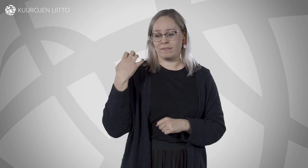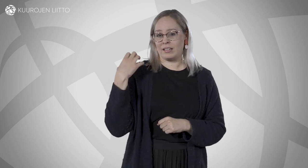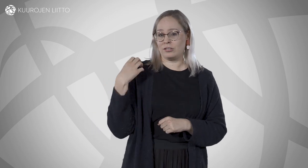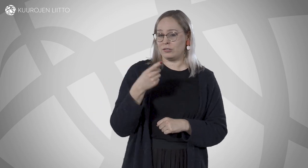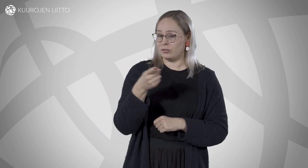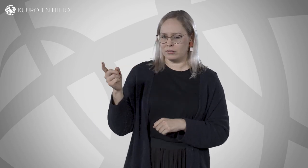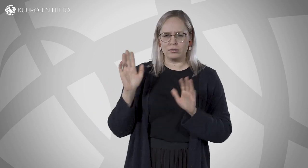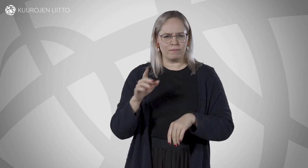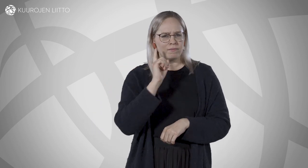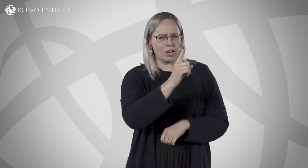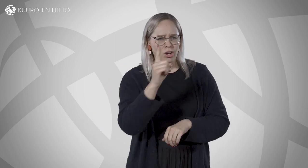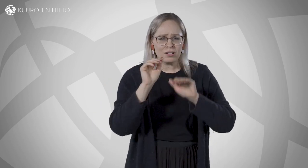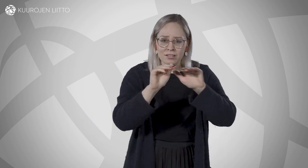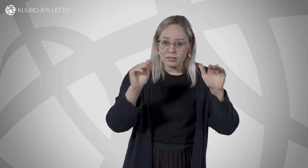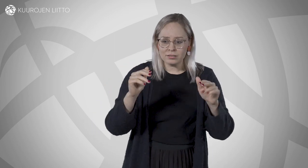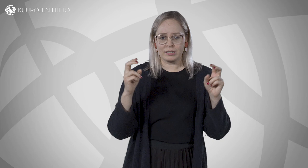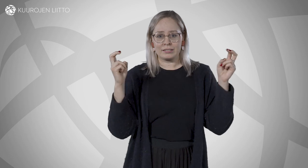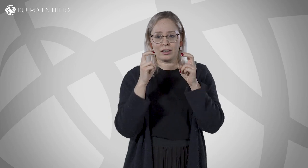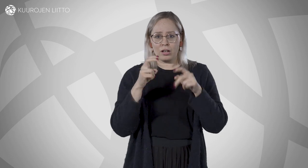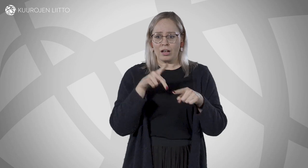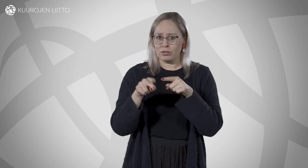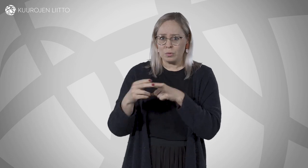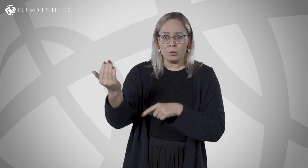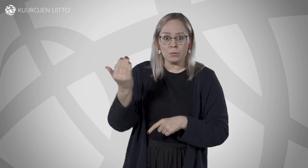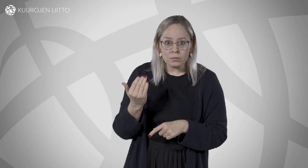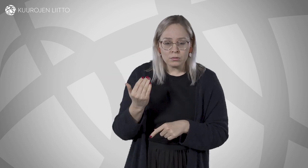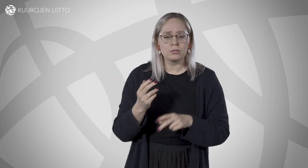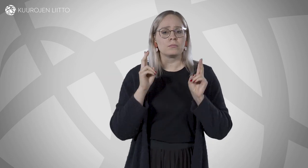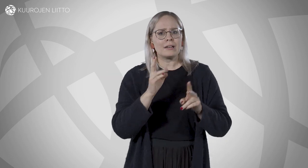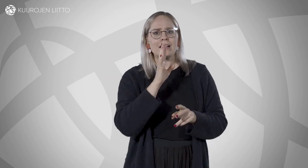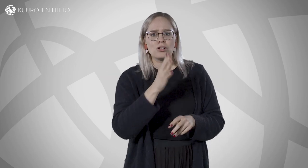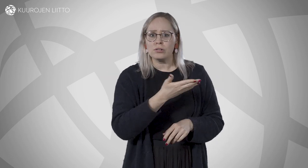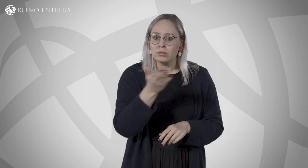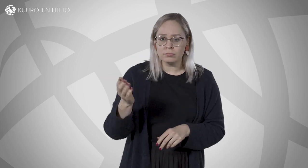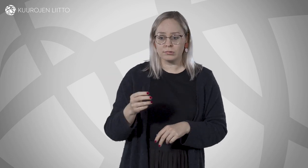Viranomaiset ovat varoittaneet sähkökatkoista ja kertoneet, -